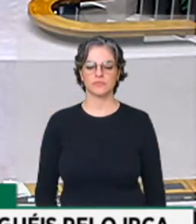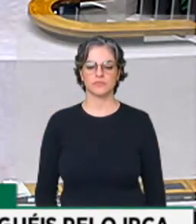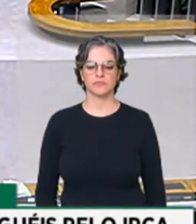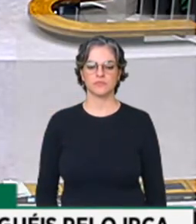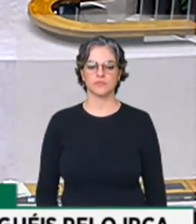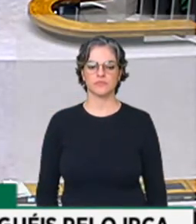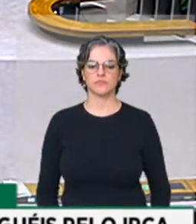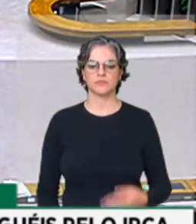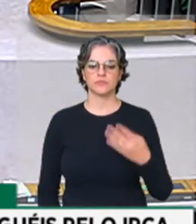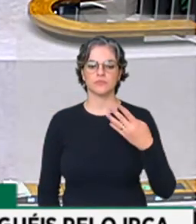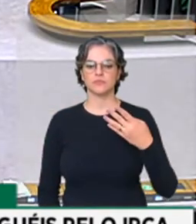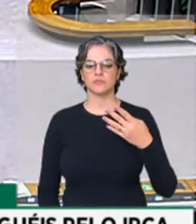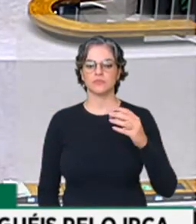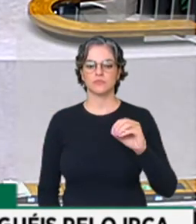[PRESIDENTE]: 402